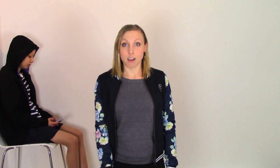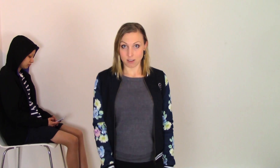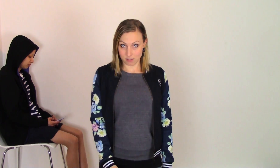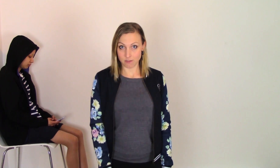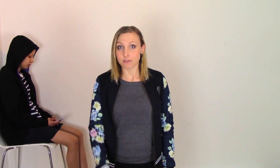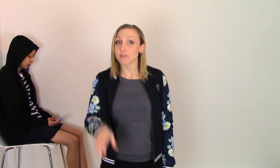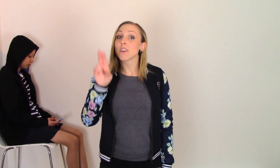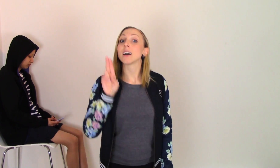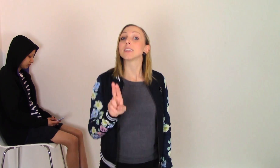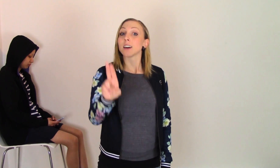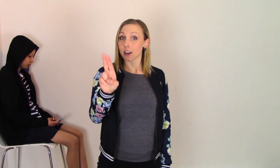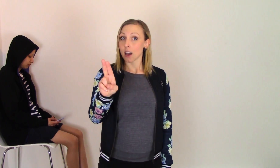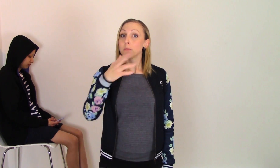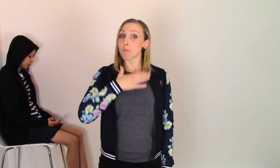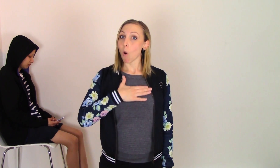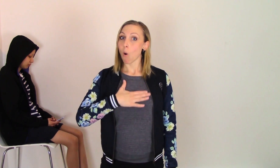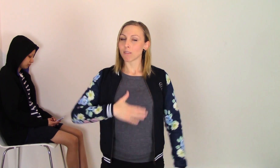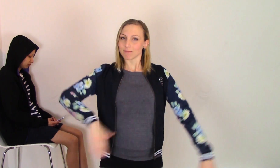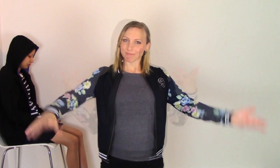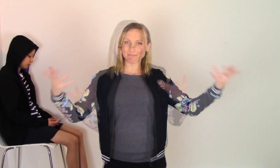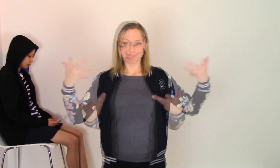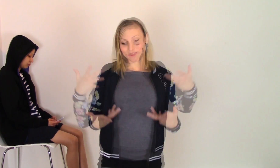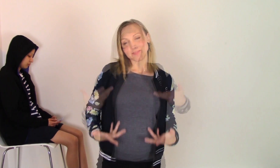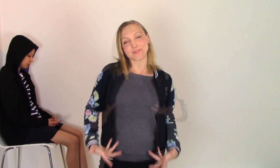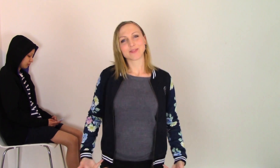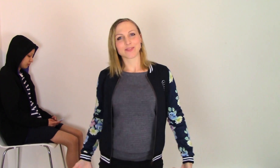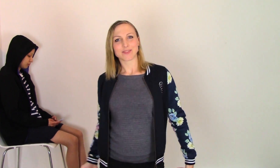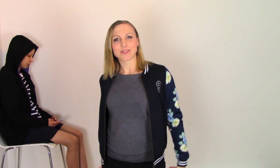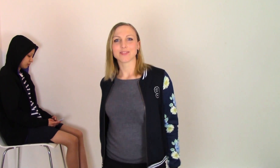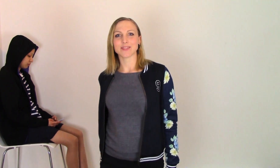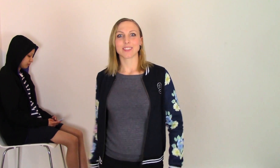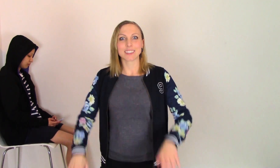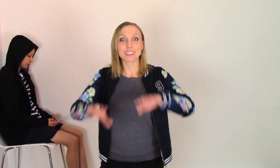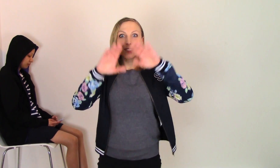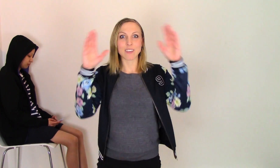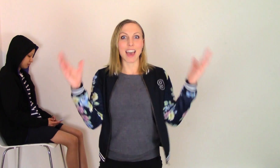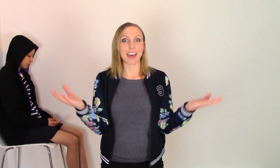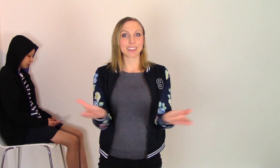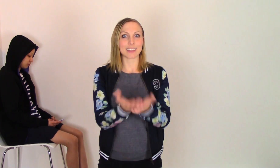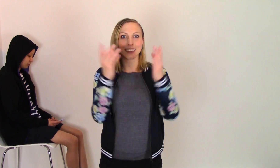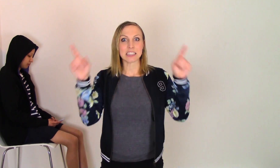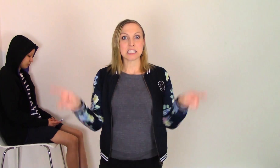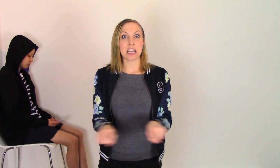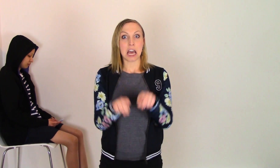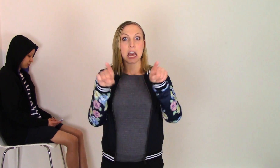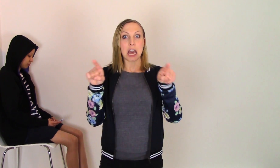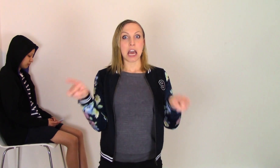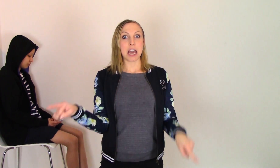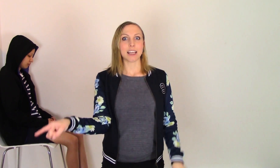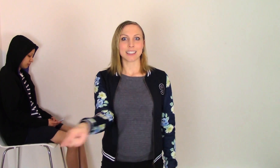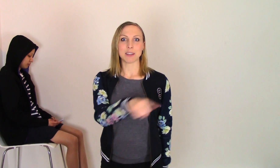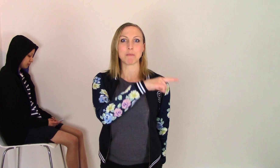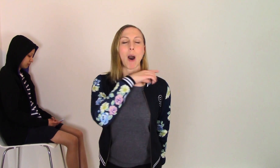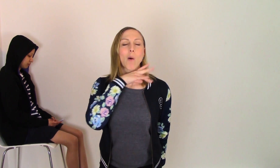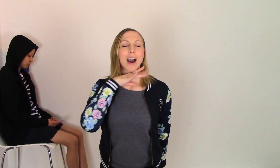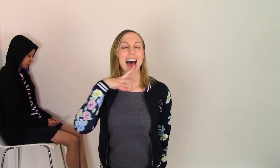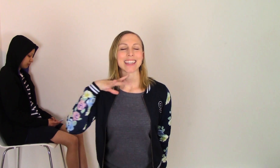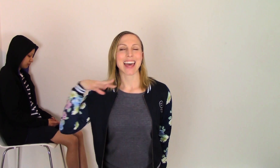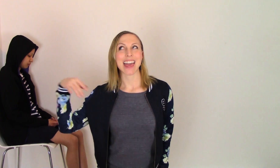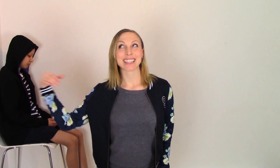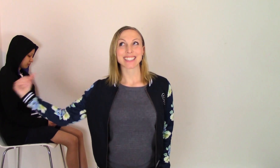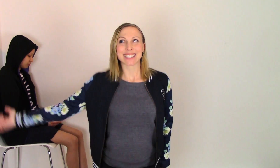Och faktiskt när man mår på detta vis, är världen nära på ett paradis.